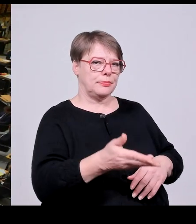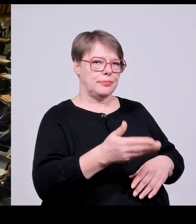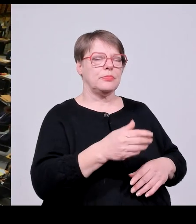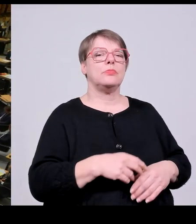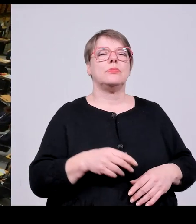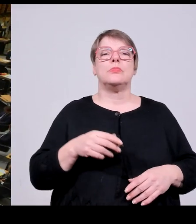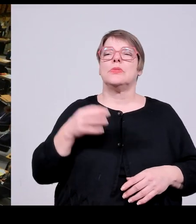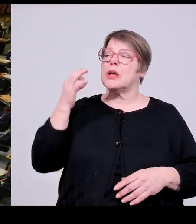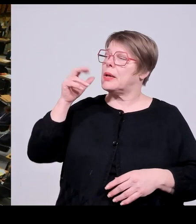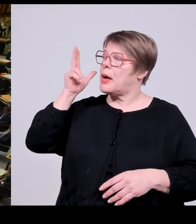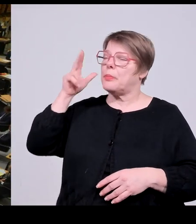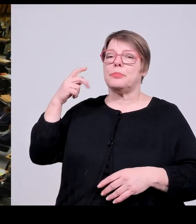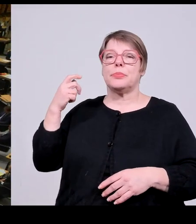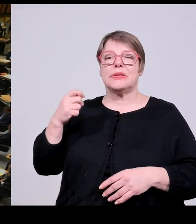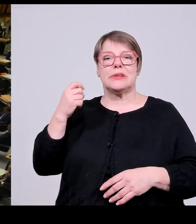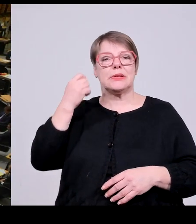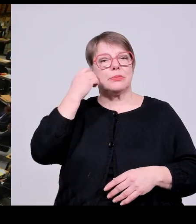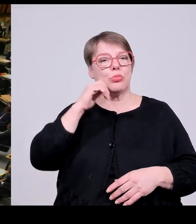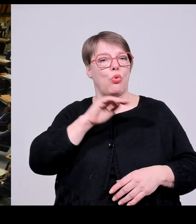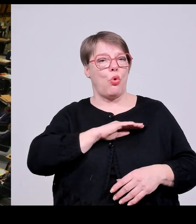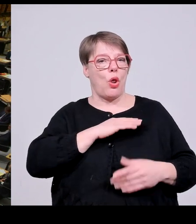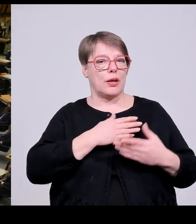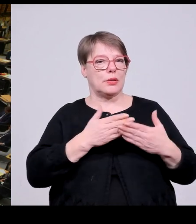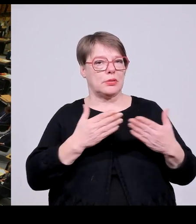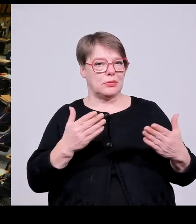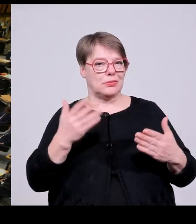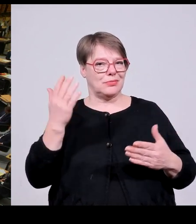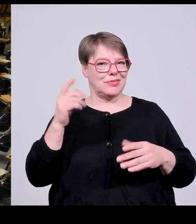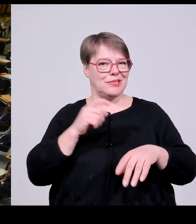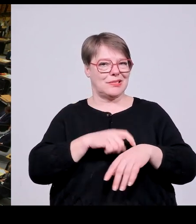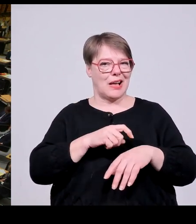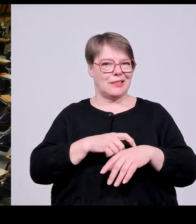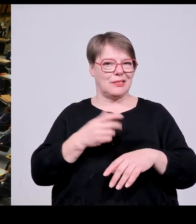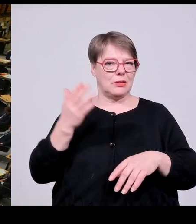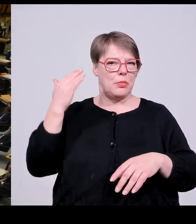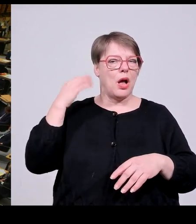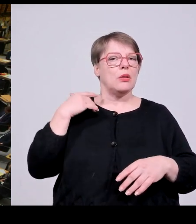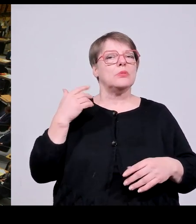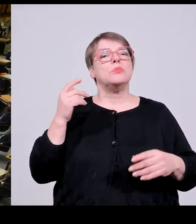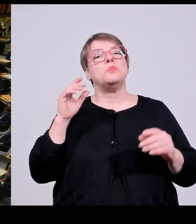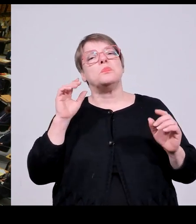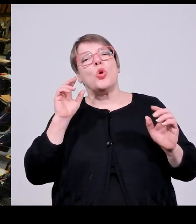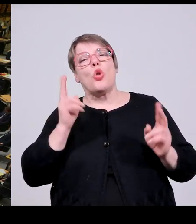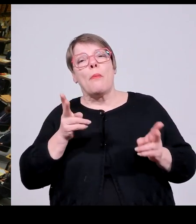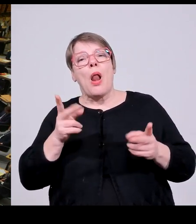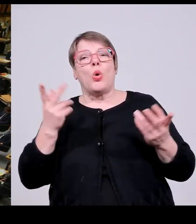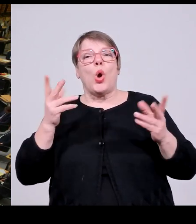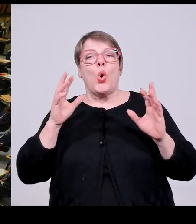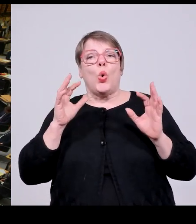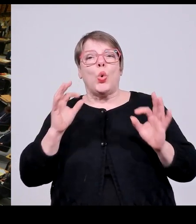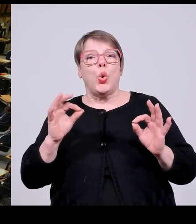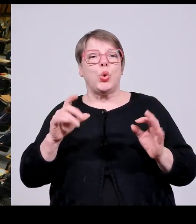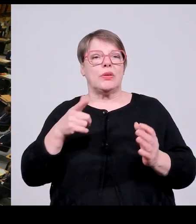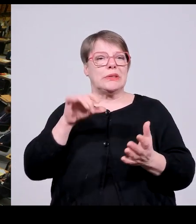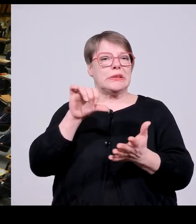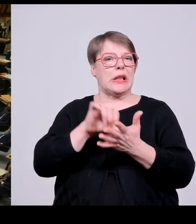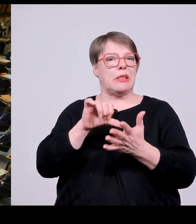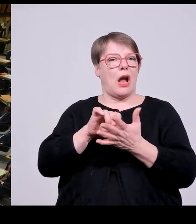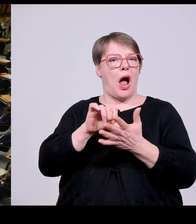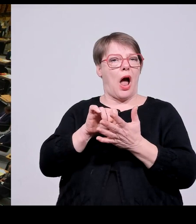Gerade die Liberalisierung des Energiemarktes war ein fataler Fehler, der uns, das haben wir doch jetzt im letzten Jahr gesehen und tausendmal diskutiert,